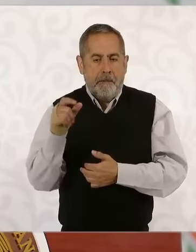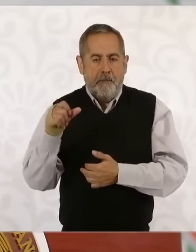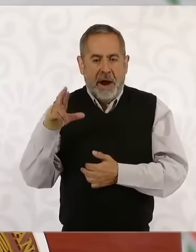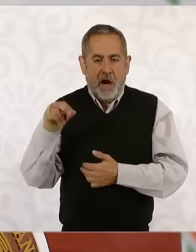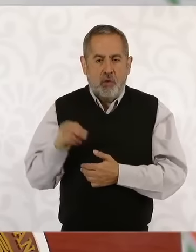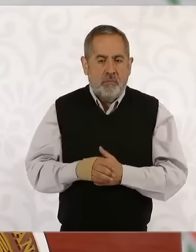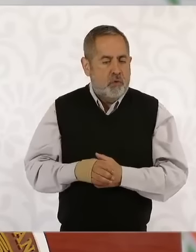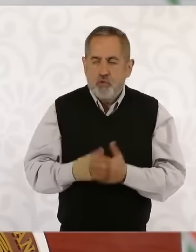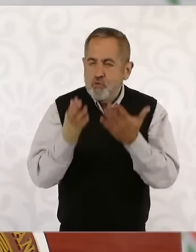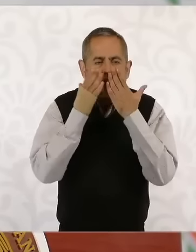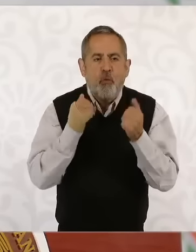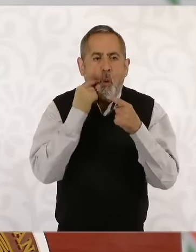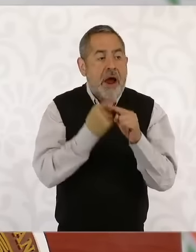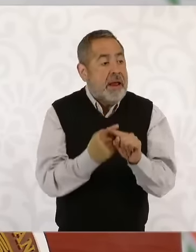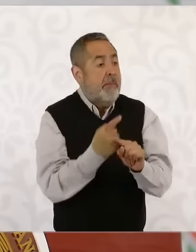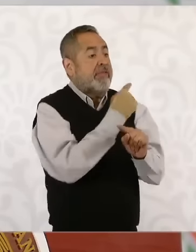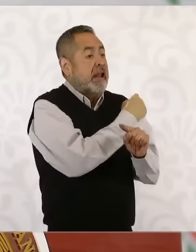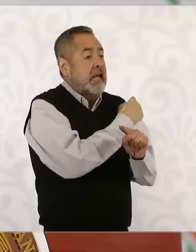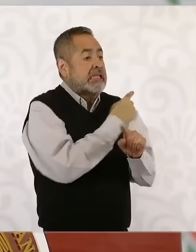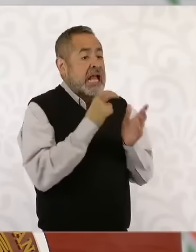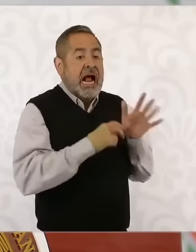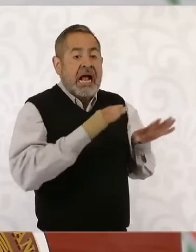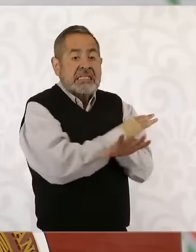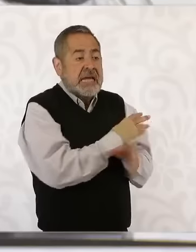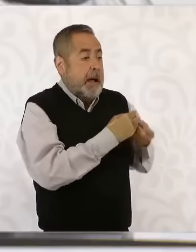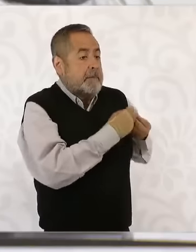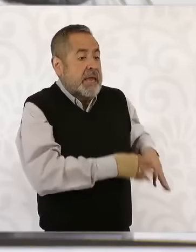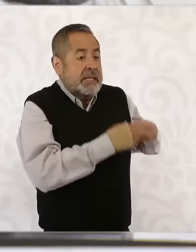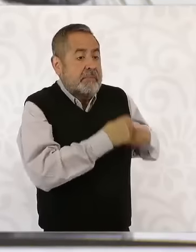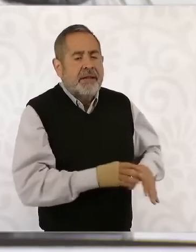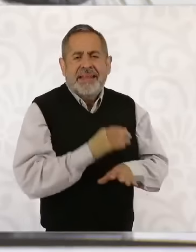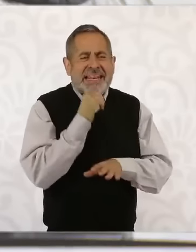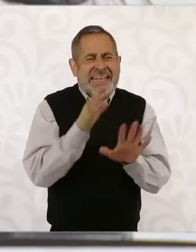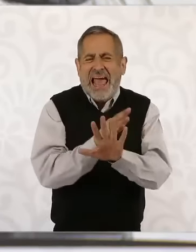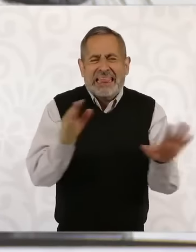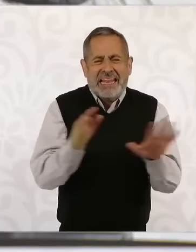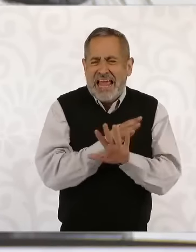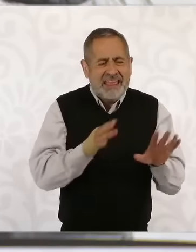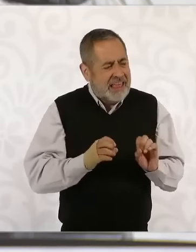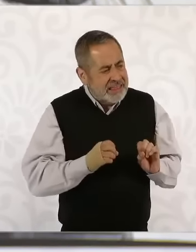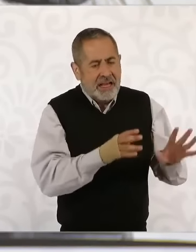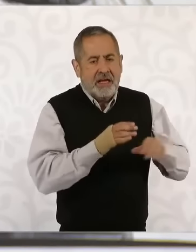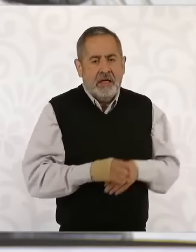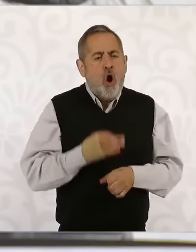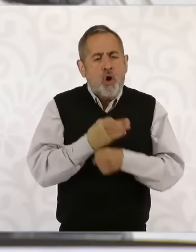retroactividad, no se afecta ningún derecho de los justiciables. El amparo será más breve,